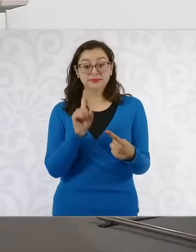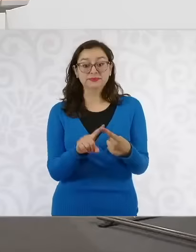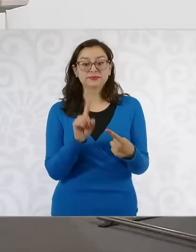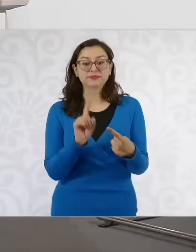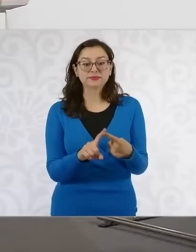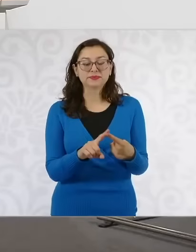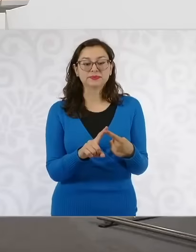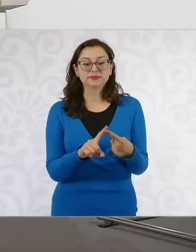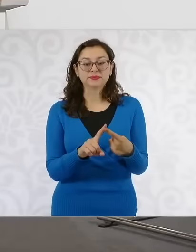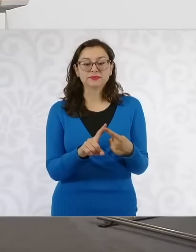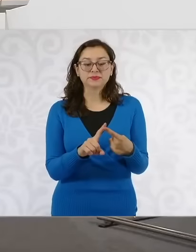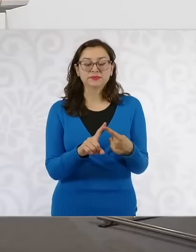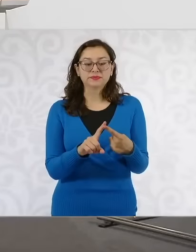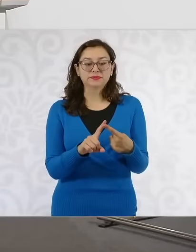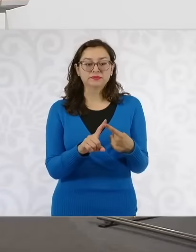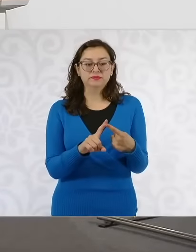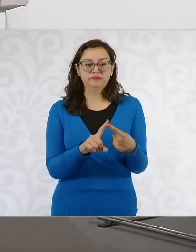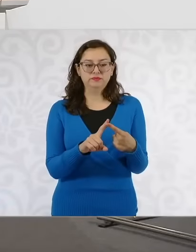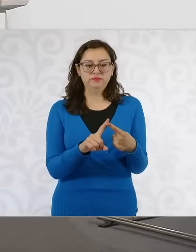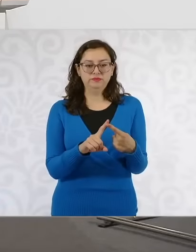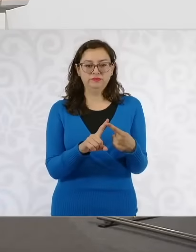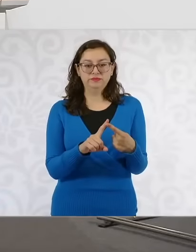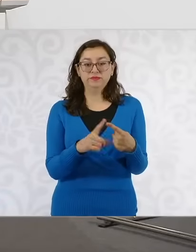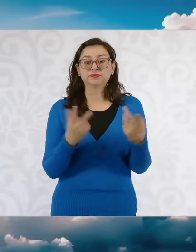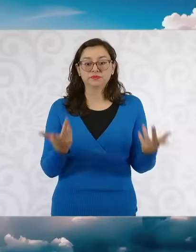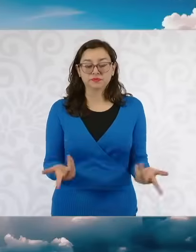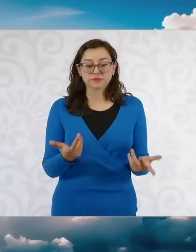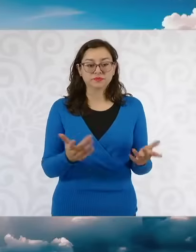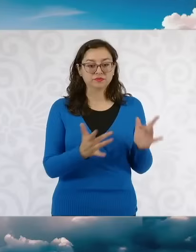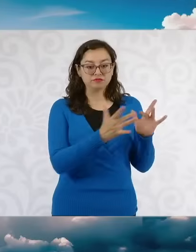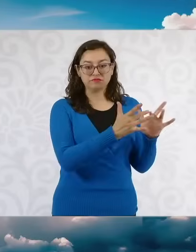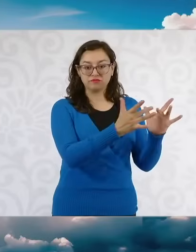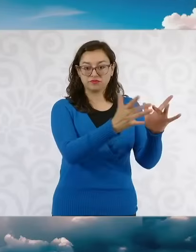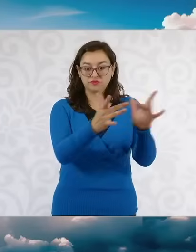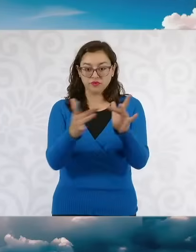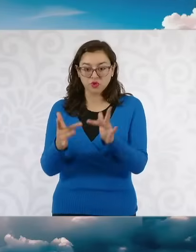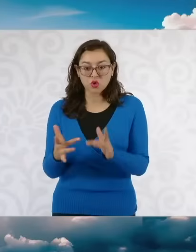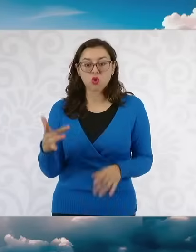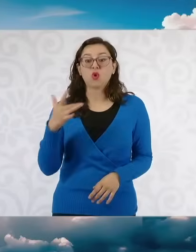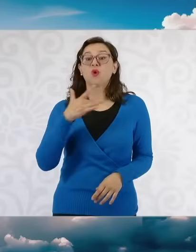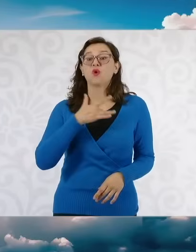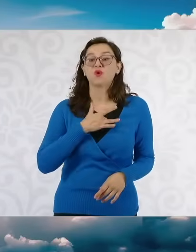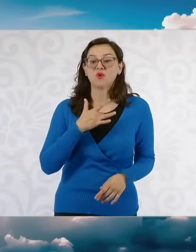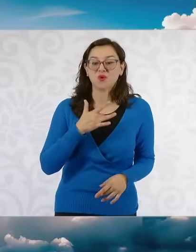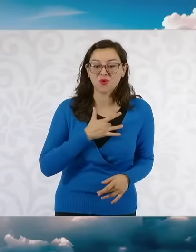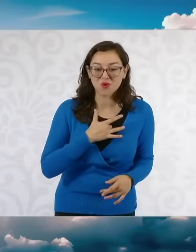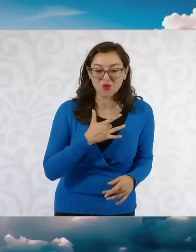que está enfocado que mexicana no solo conecta ciudades une corazones que laten con el orgullo de